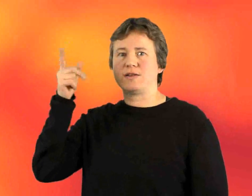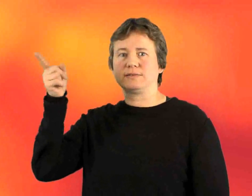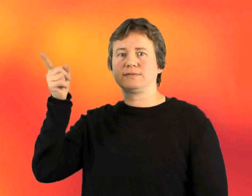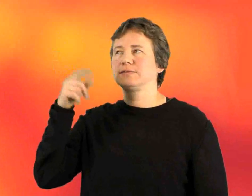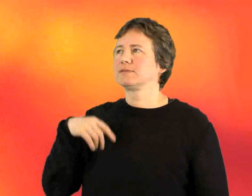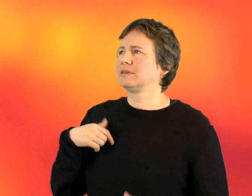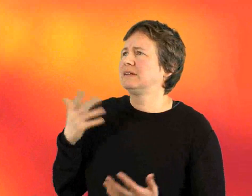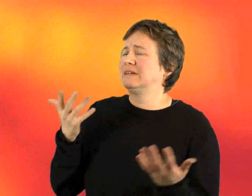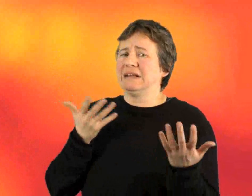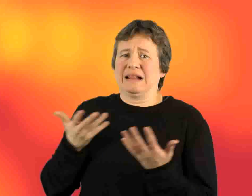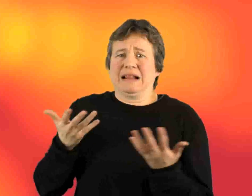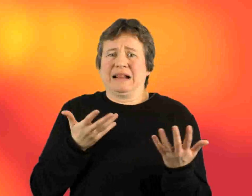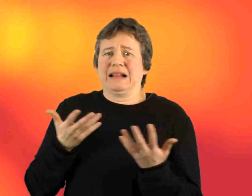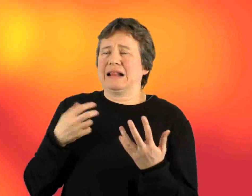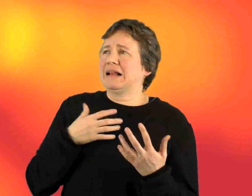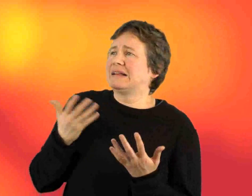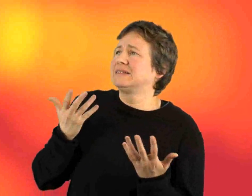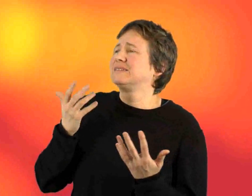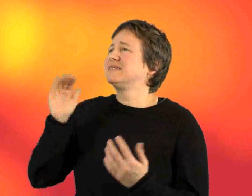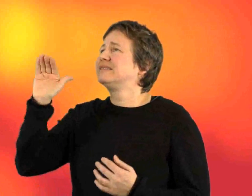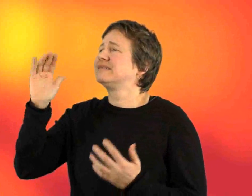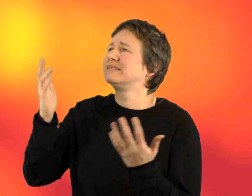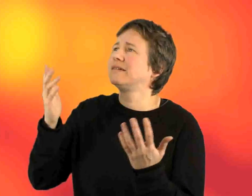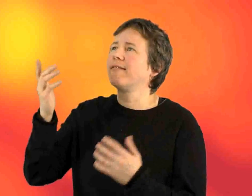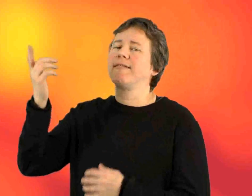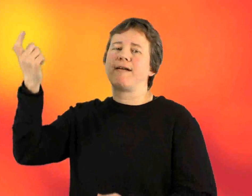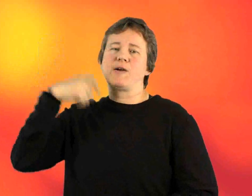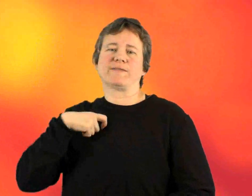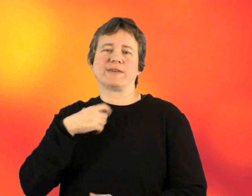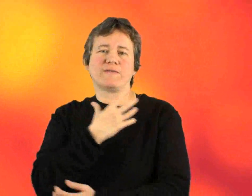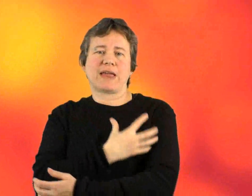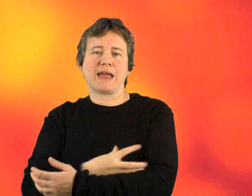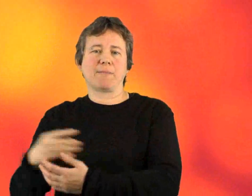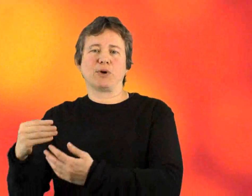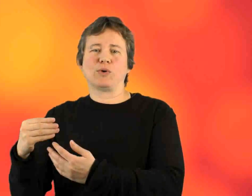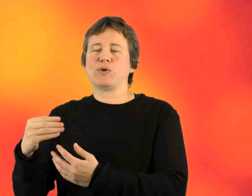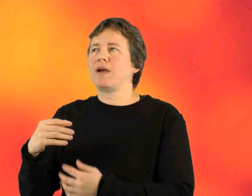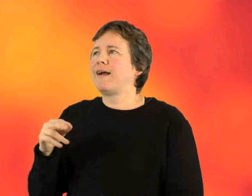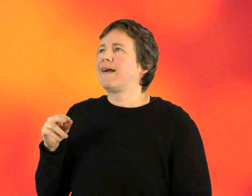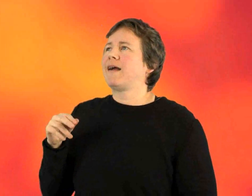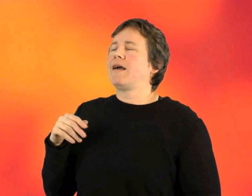Gott, wenn meine Schuld mich bedrückt Und ich sie dir sage Dann vergibst du mir meine Schuld